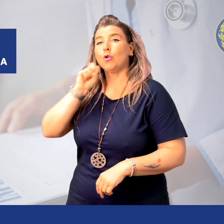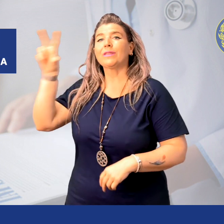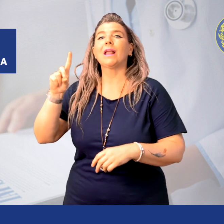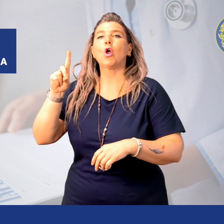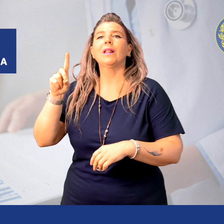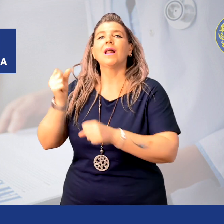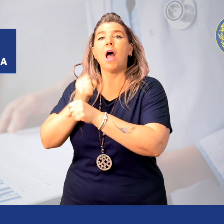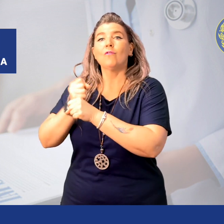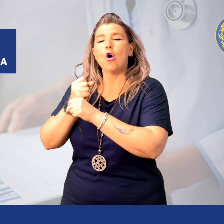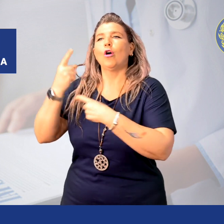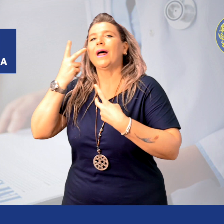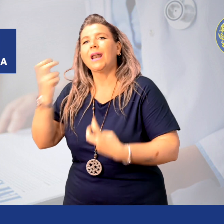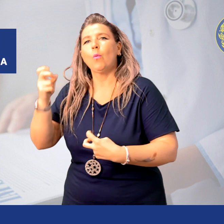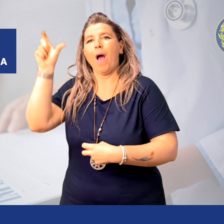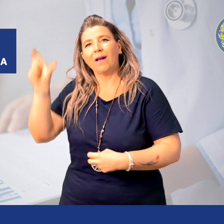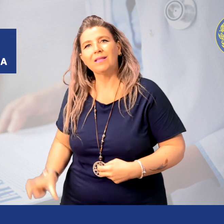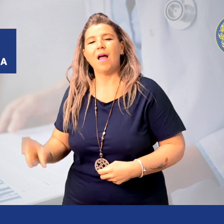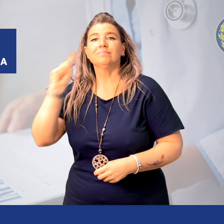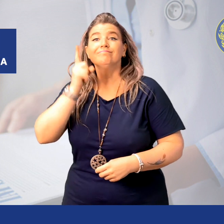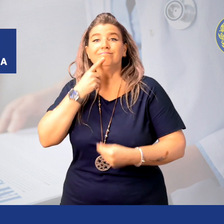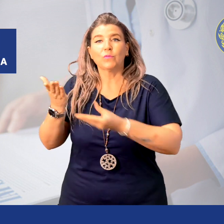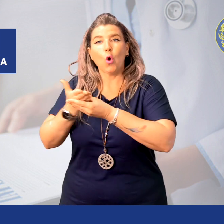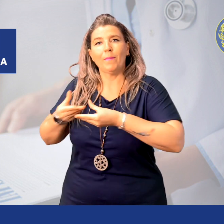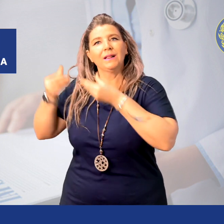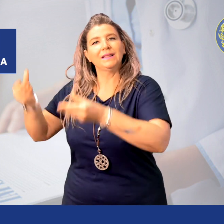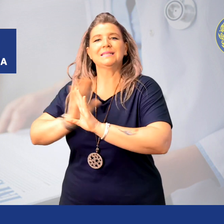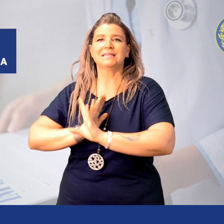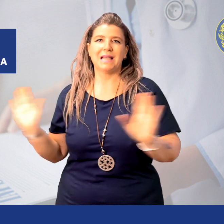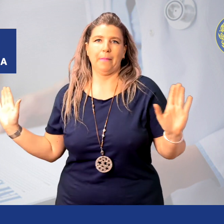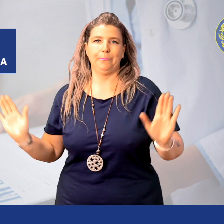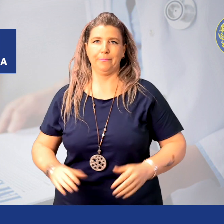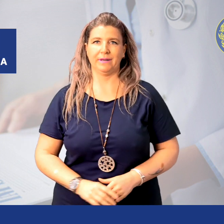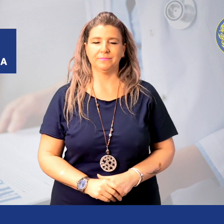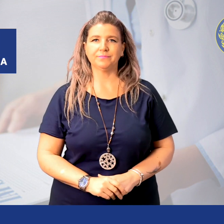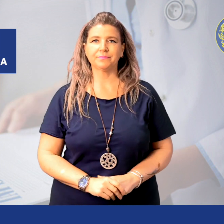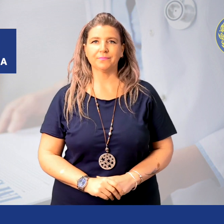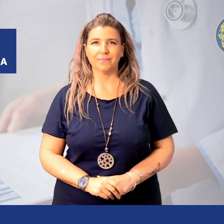ma anche per i lavoratori nel settore privato.